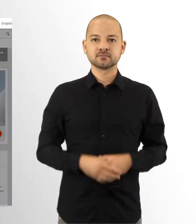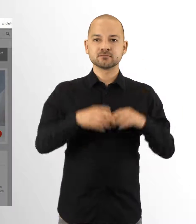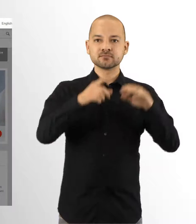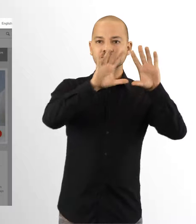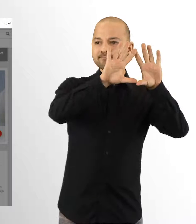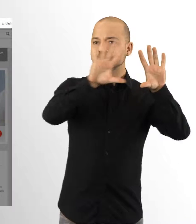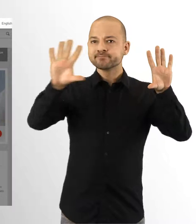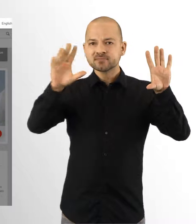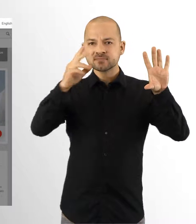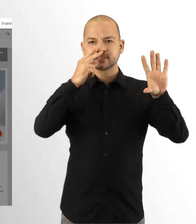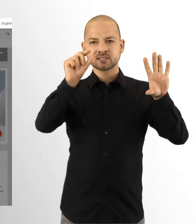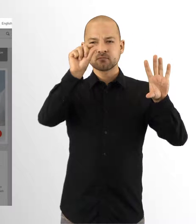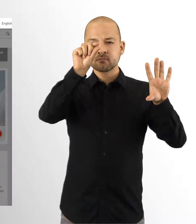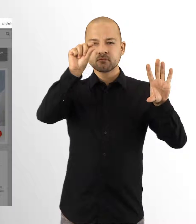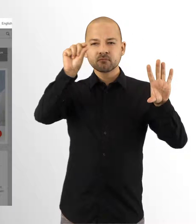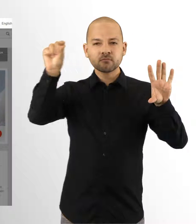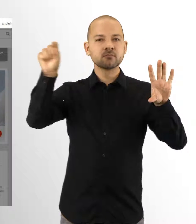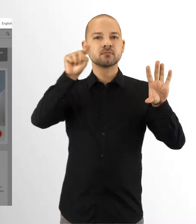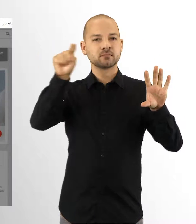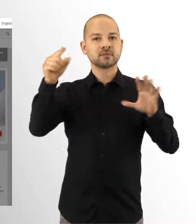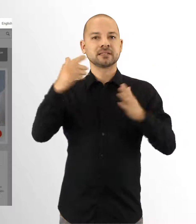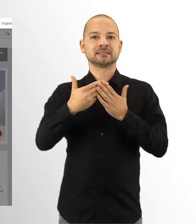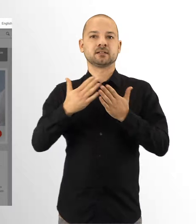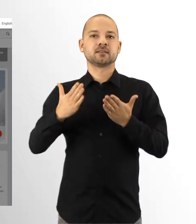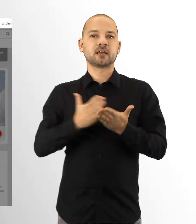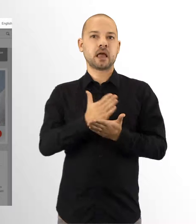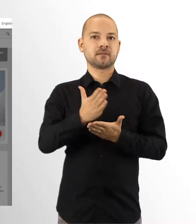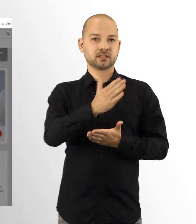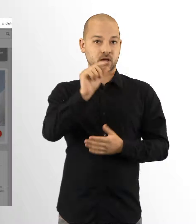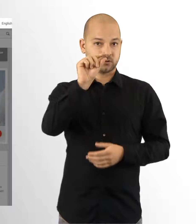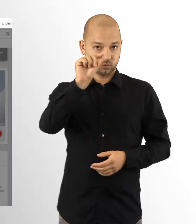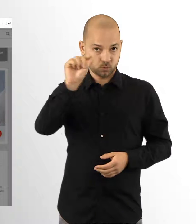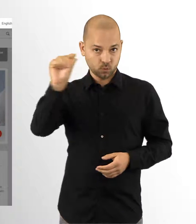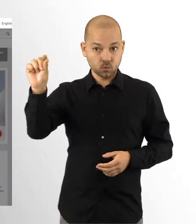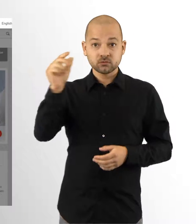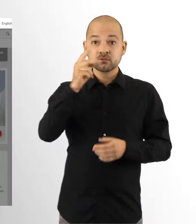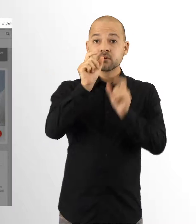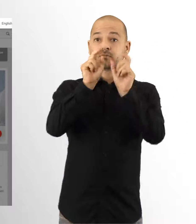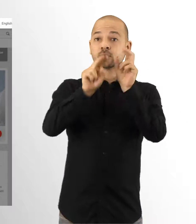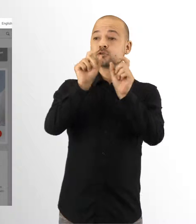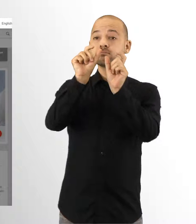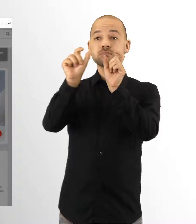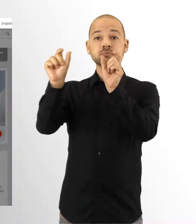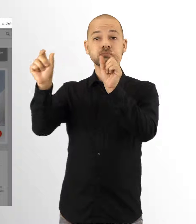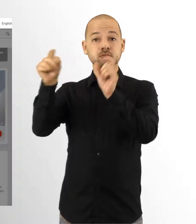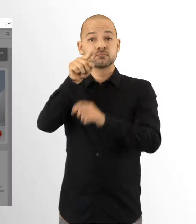Auf der rechten Seite des Kopfbereiches finden Sie eine Navigationsleiste, über die Sie zu den Inhaltseiten ...